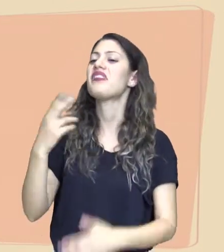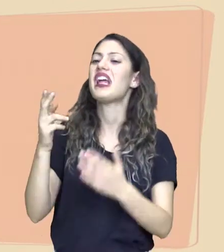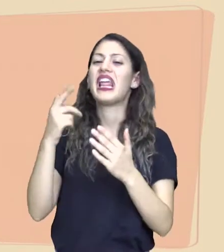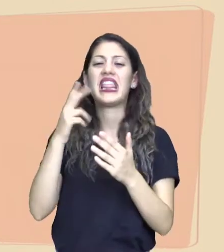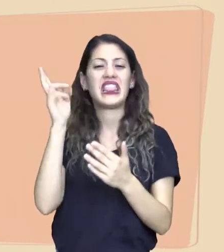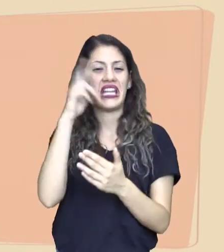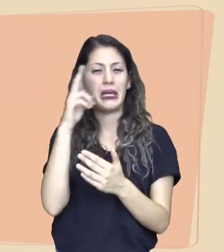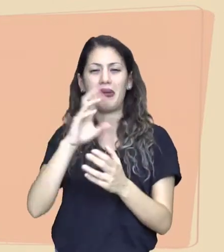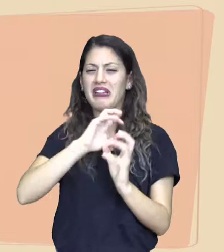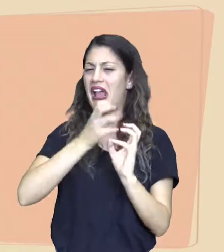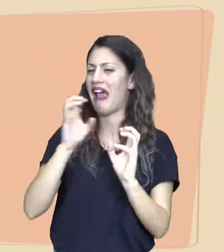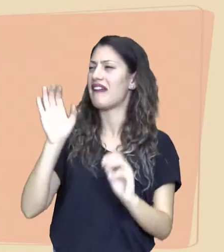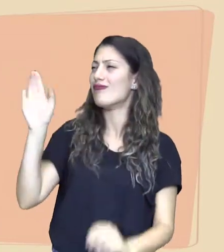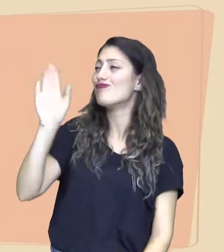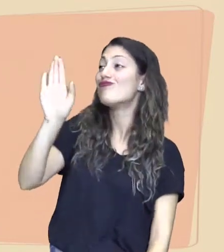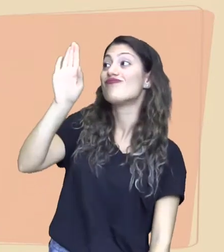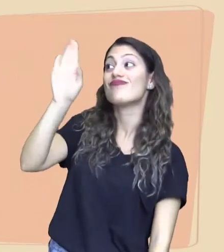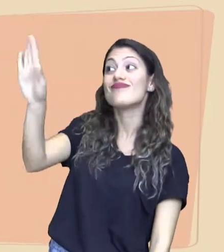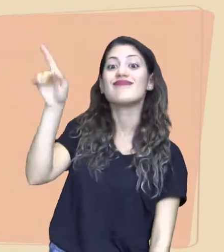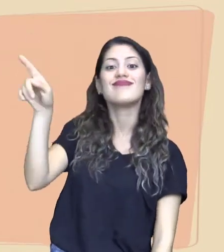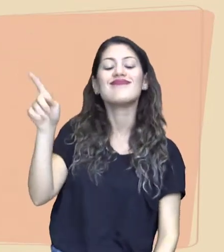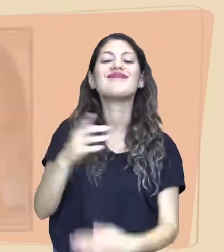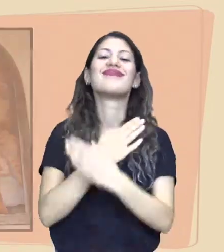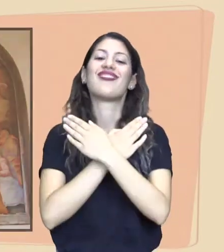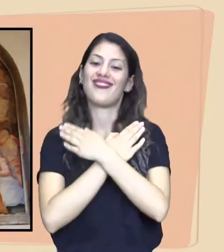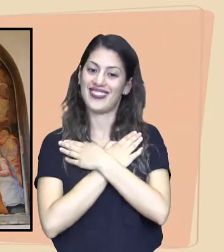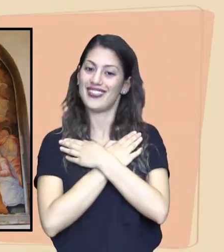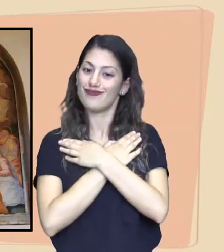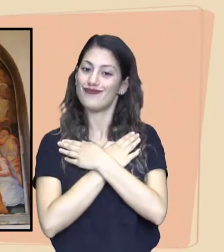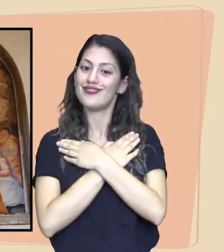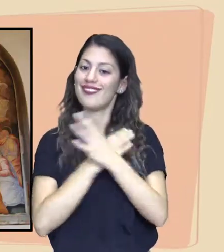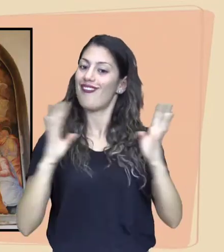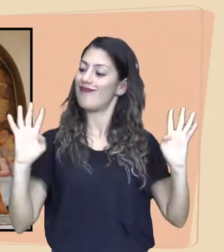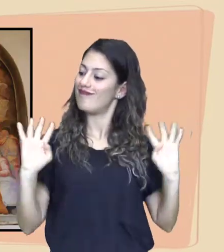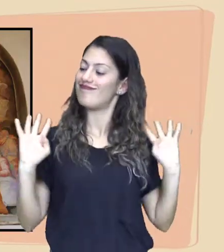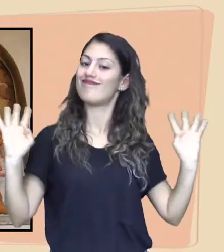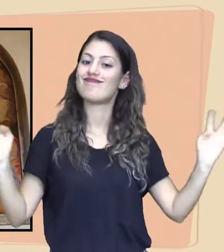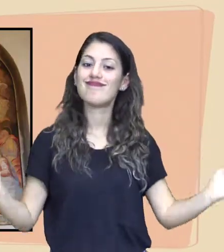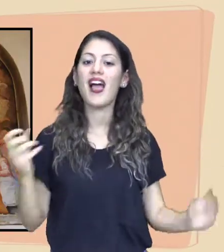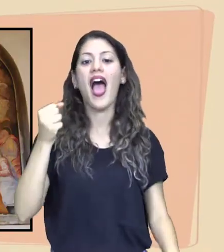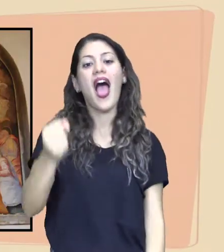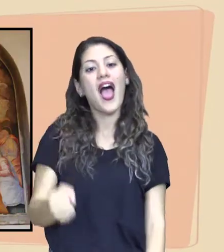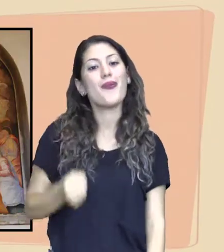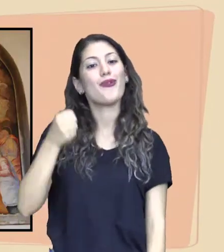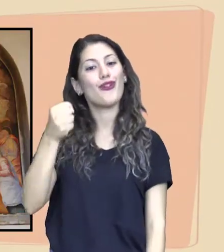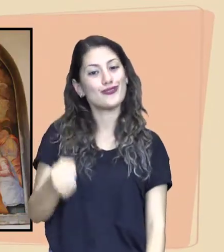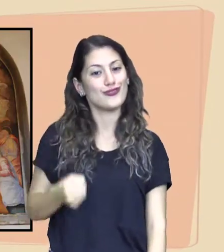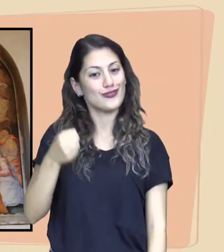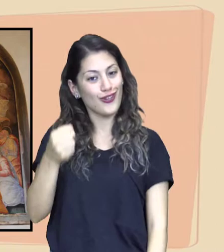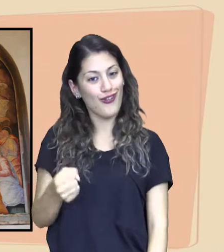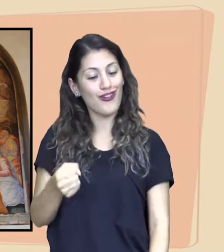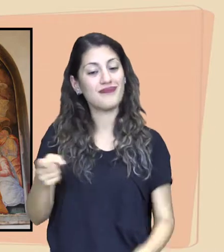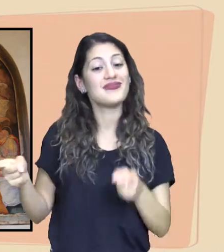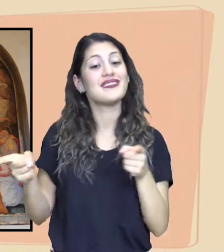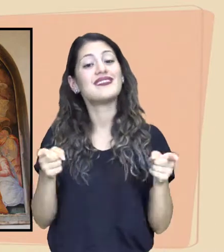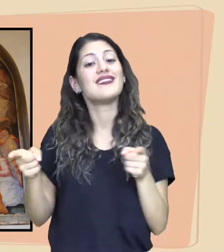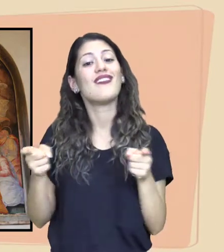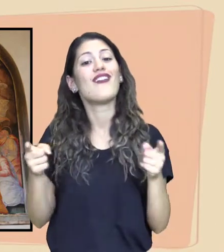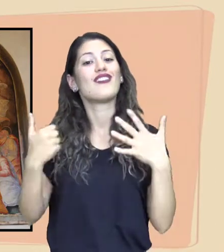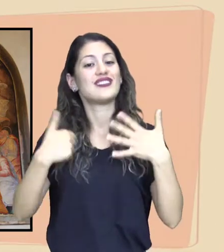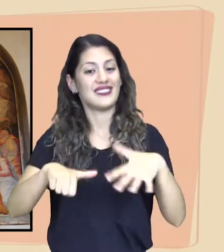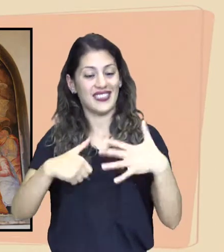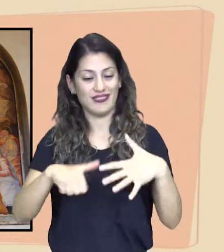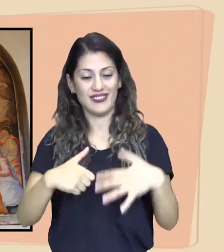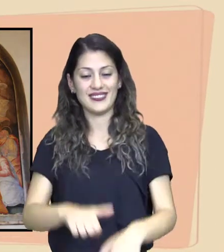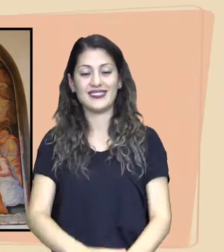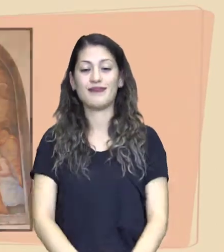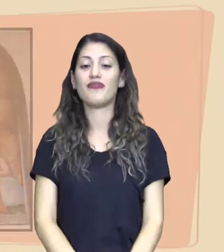sulla parete di destra si possono ancora ammirare i dipinti della Vergine circondata dagli Apostoli (sec. XVI),